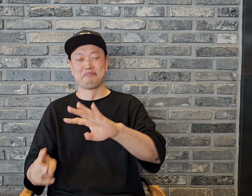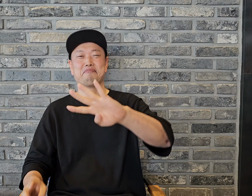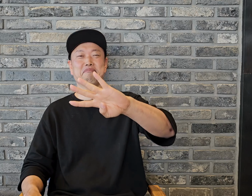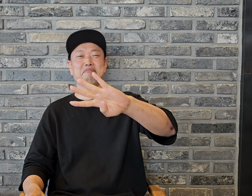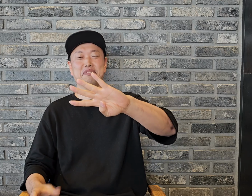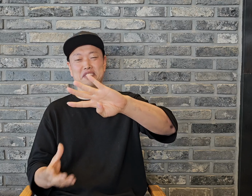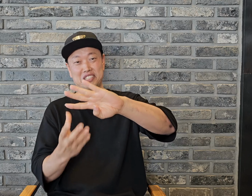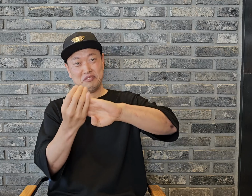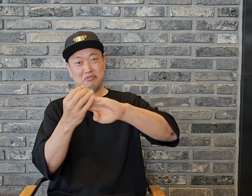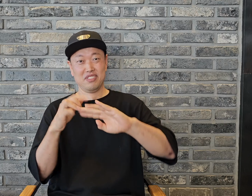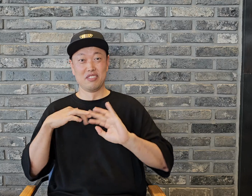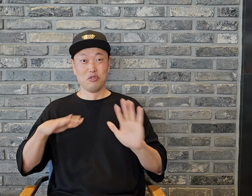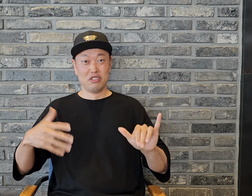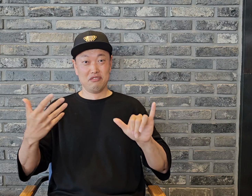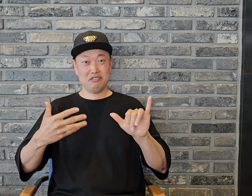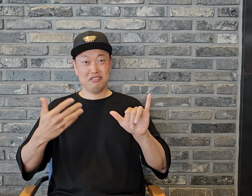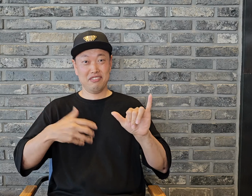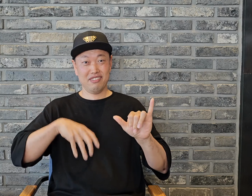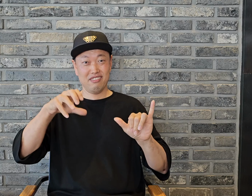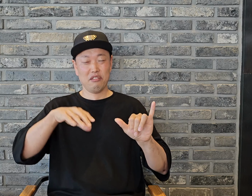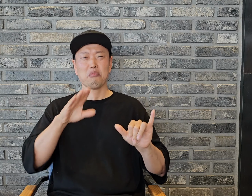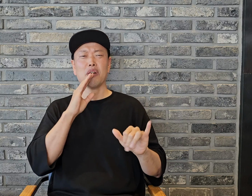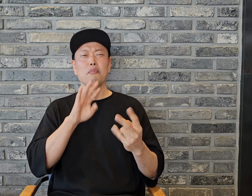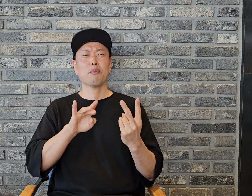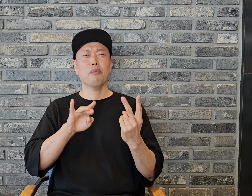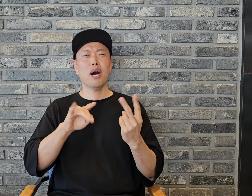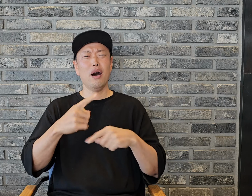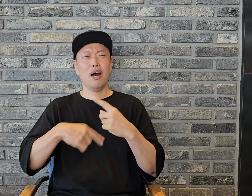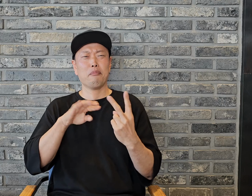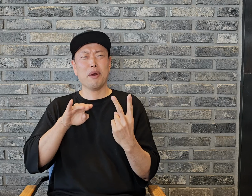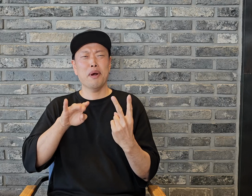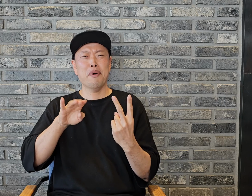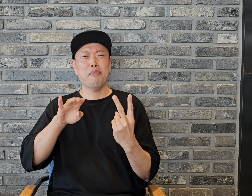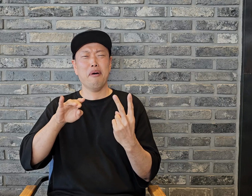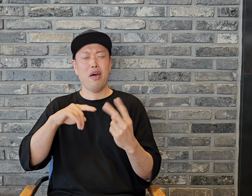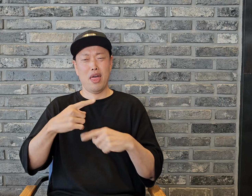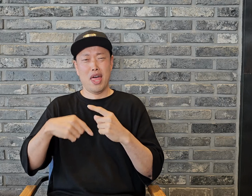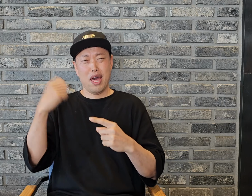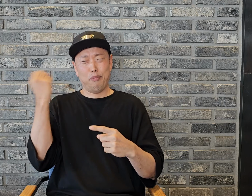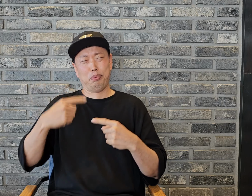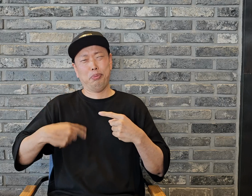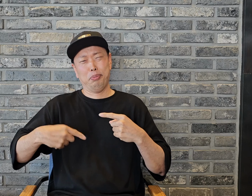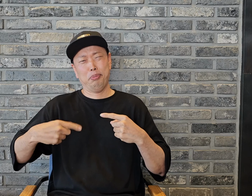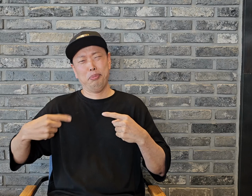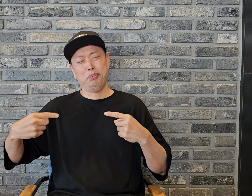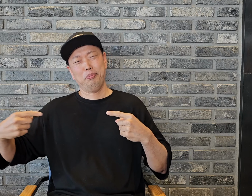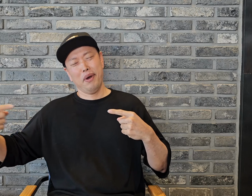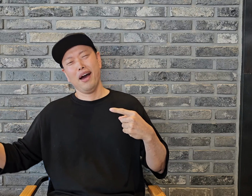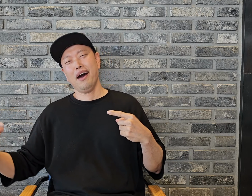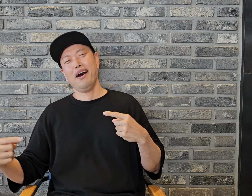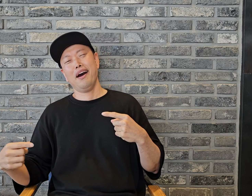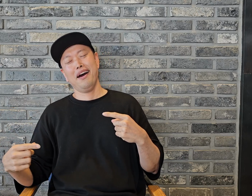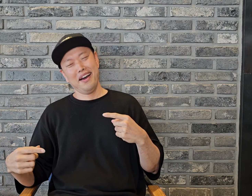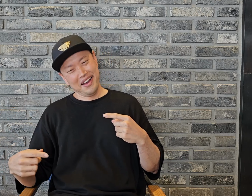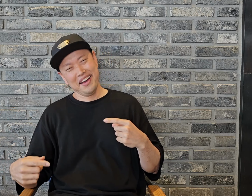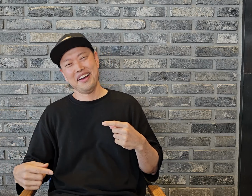tiene cuatro significados principales. Además, mi transmisión de YouTube se transmite a velocidad 2x y es realmente rápida. (de verdad) (Rápido... Real)